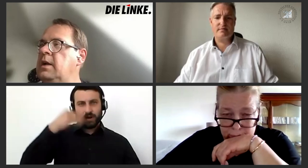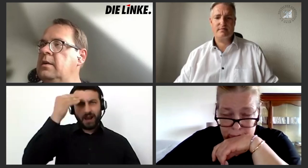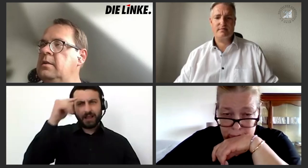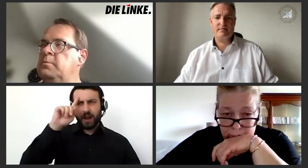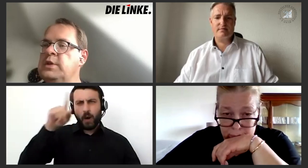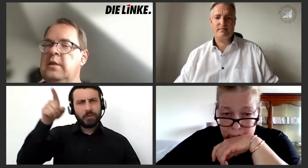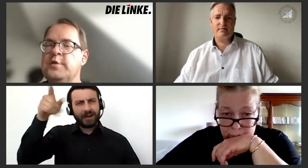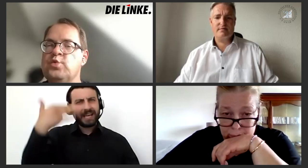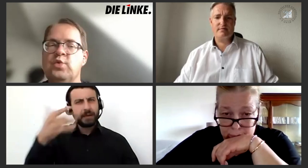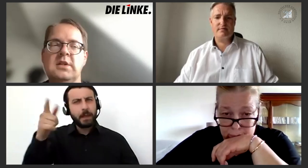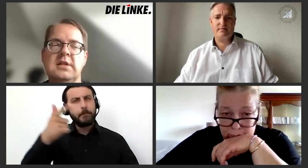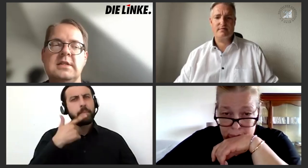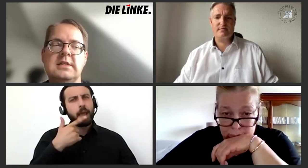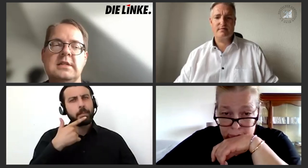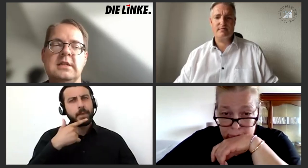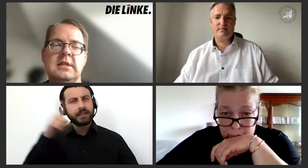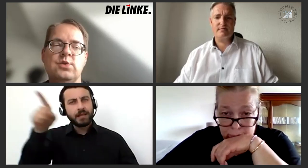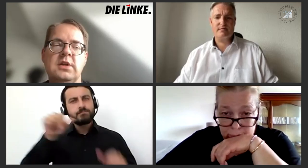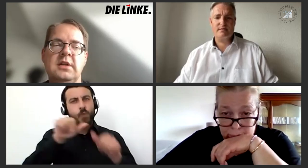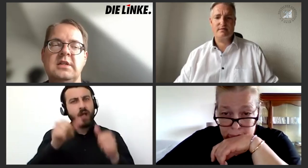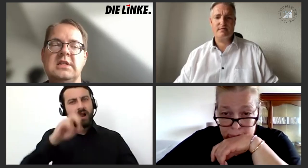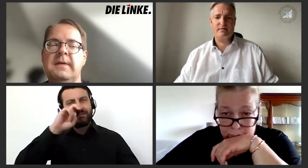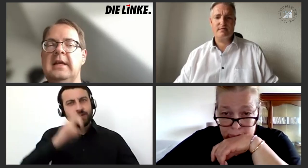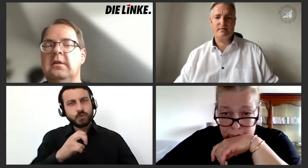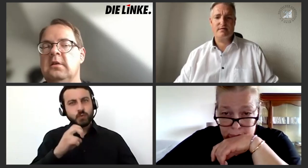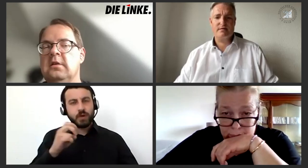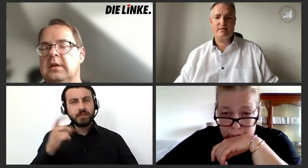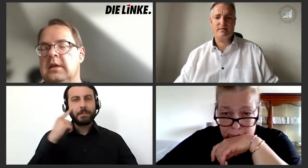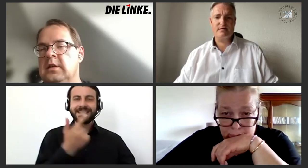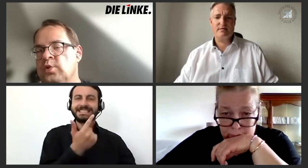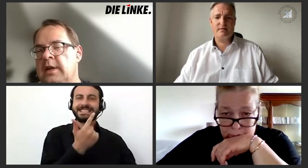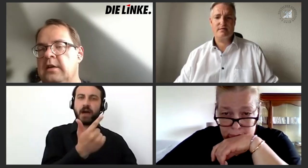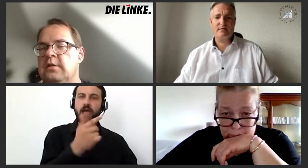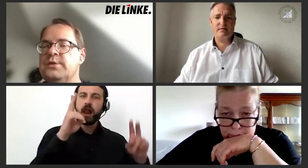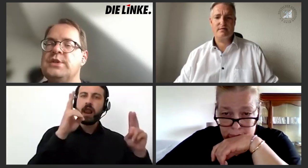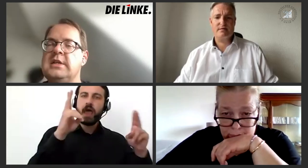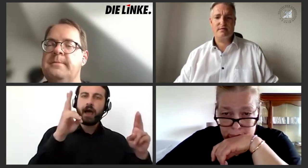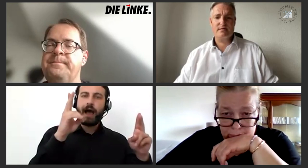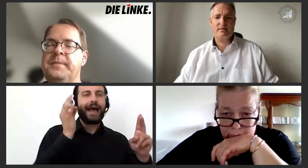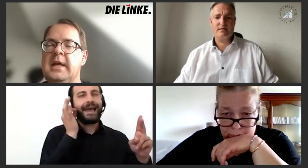gibt es glaube ich in Bremen mal Modellversuche, dass es das sogenannte zwei Lehrerinnen oder